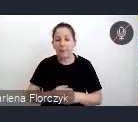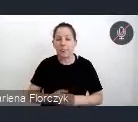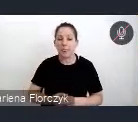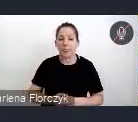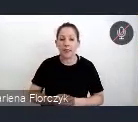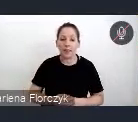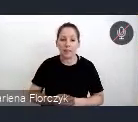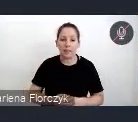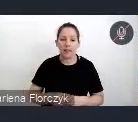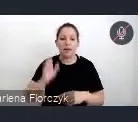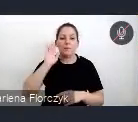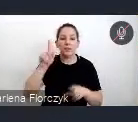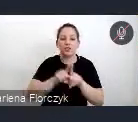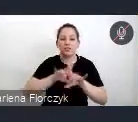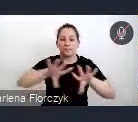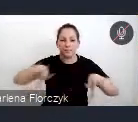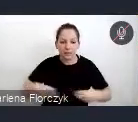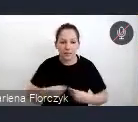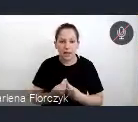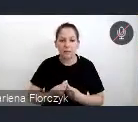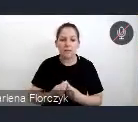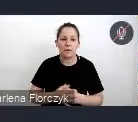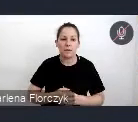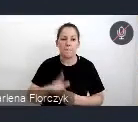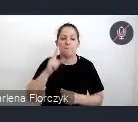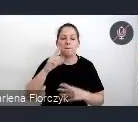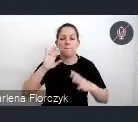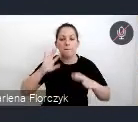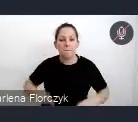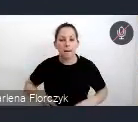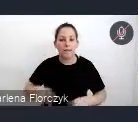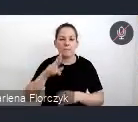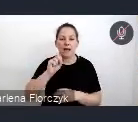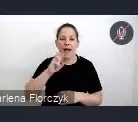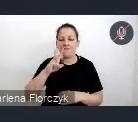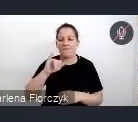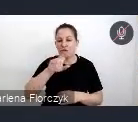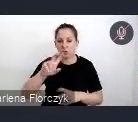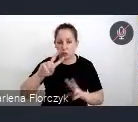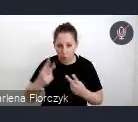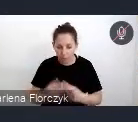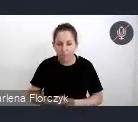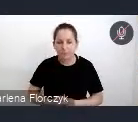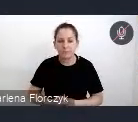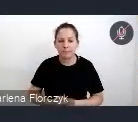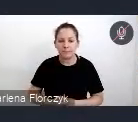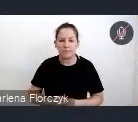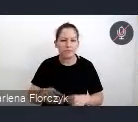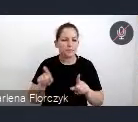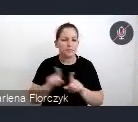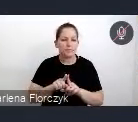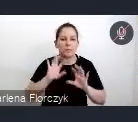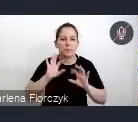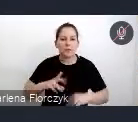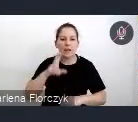Będą z nami także panowie z Rawicza oraz pani Katarzyna Szymczak-Pomianowska